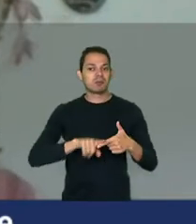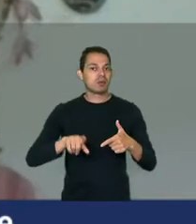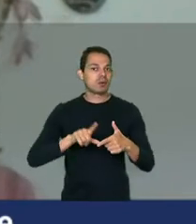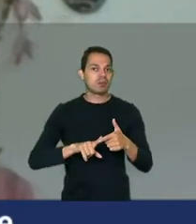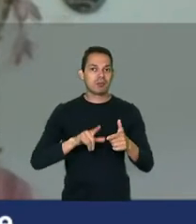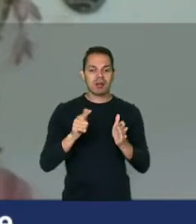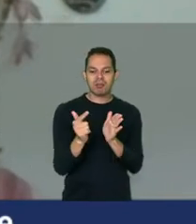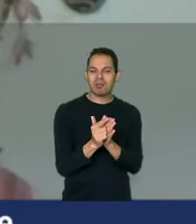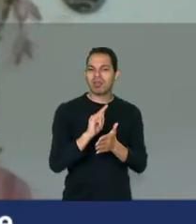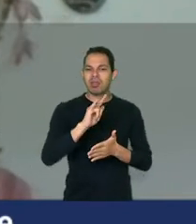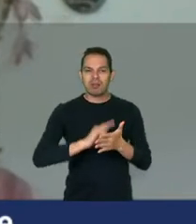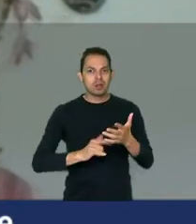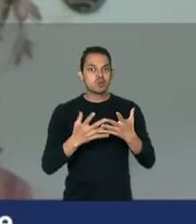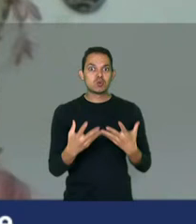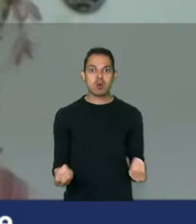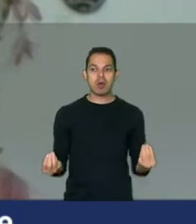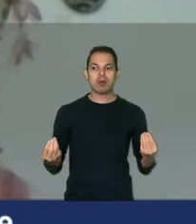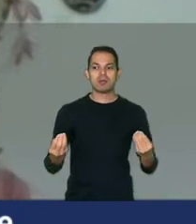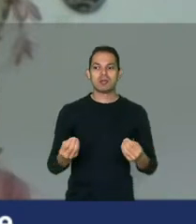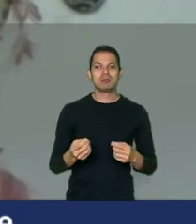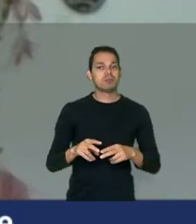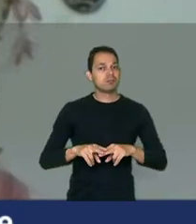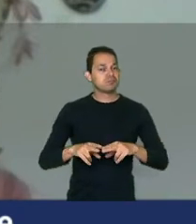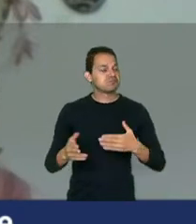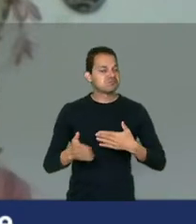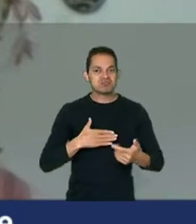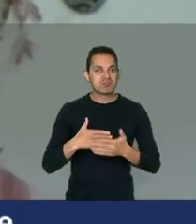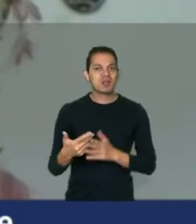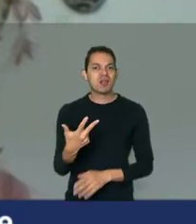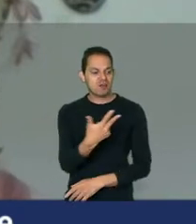VIAJANDO NO RIO, POR ALGUM PROBLEMA SOME A CADERNETA. MAS ISSO NÃO É POSSÍVEL DE NEGAR A VACINAÇÃO QUANDO